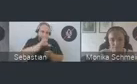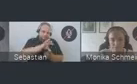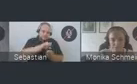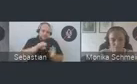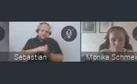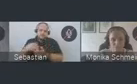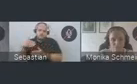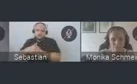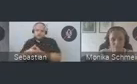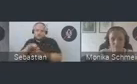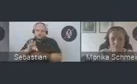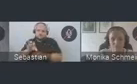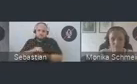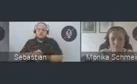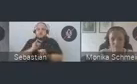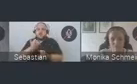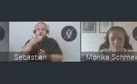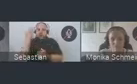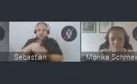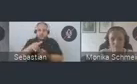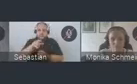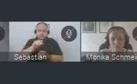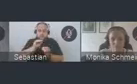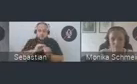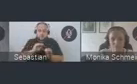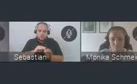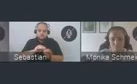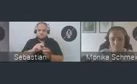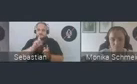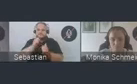i po ukończeniu takiego kursu i wykonaniu wszystkich zadań